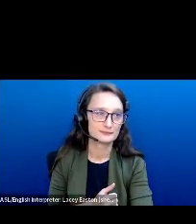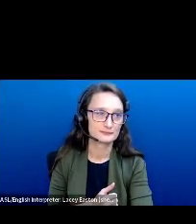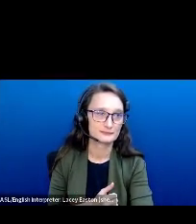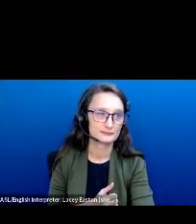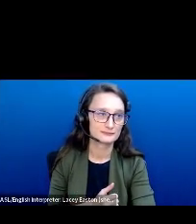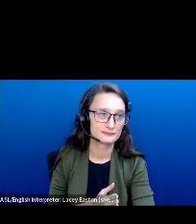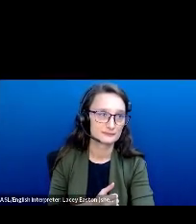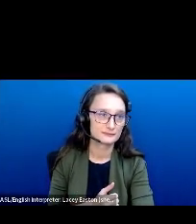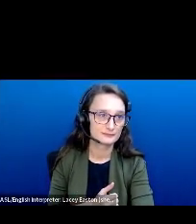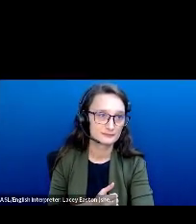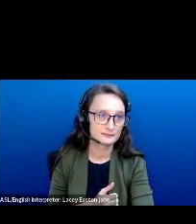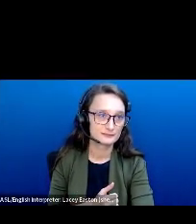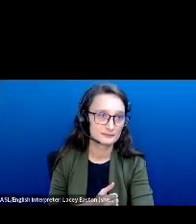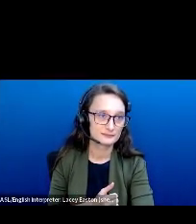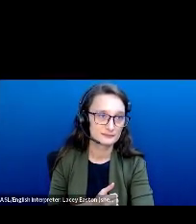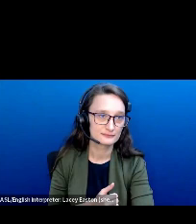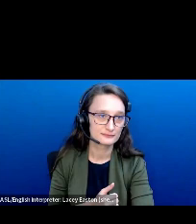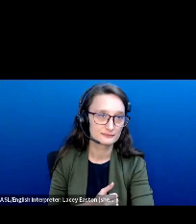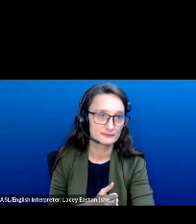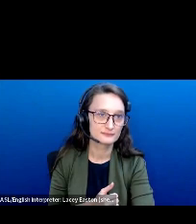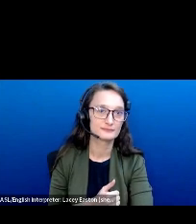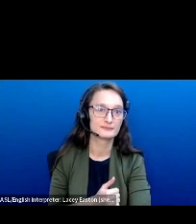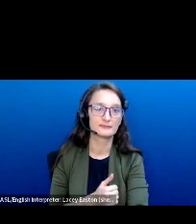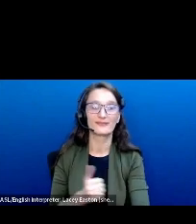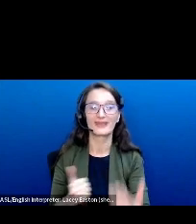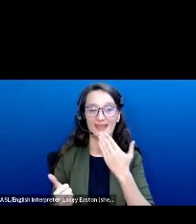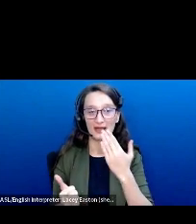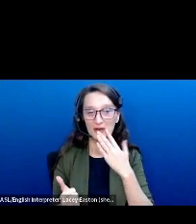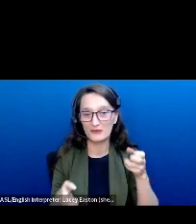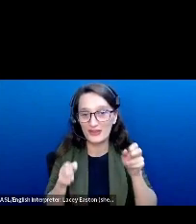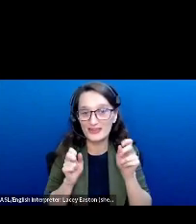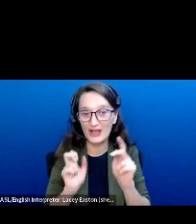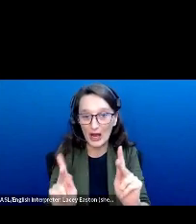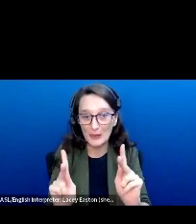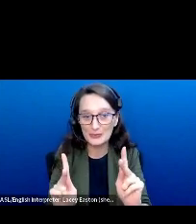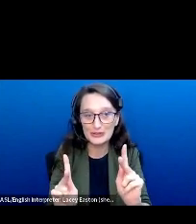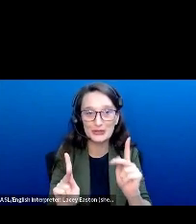destacar parte del trabajo que se está realizando en la Oficina de Servicios de Apoyo al Constituyente.